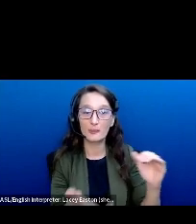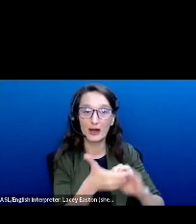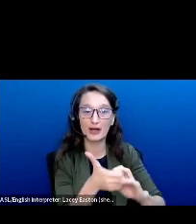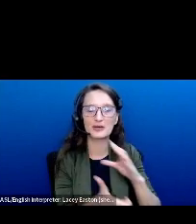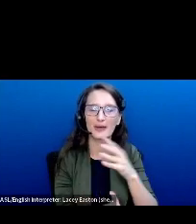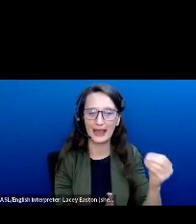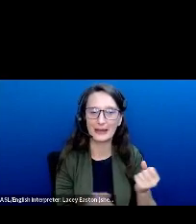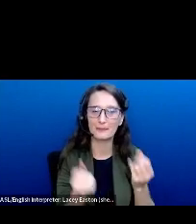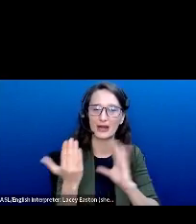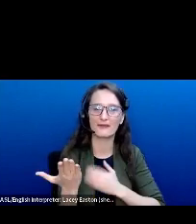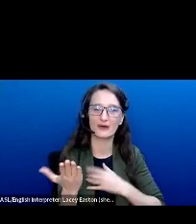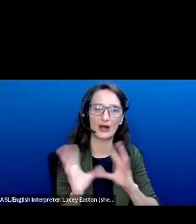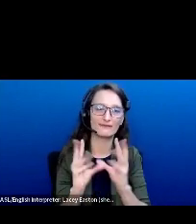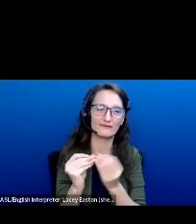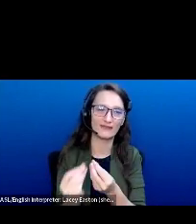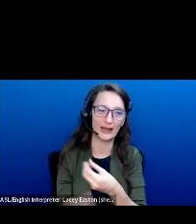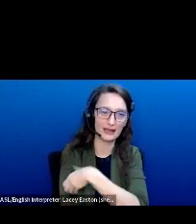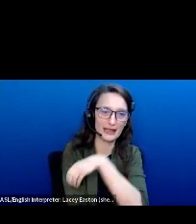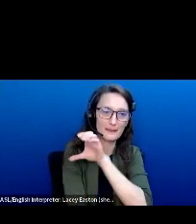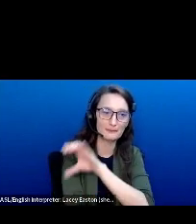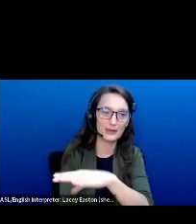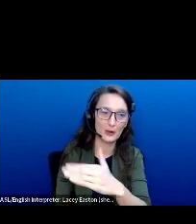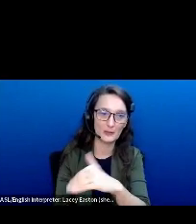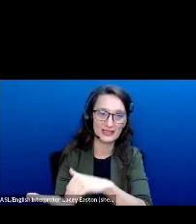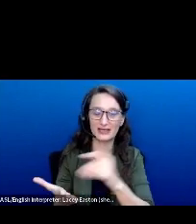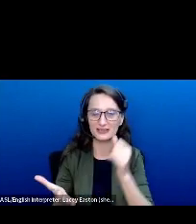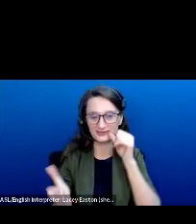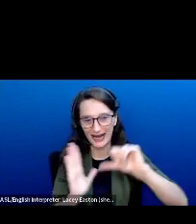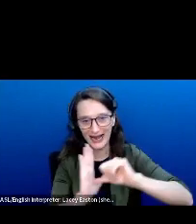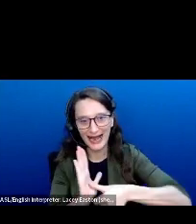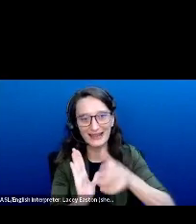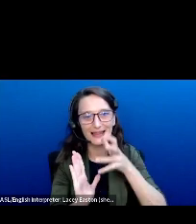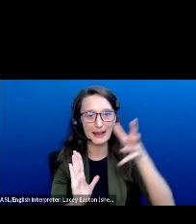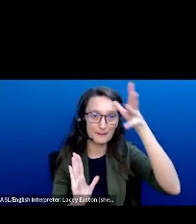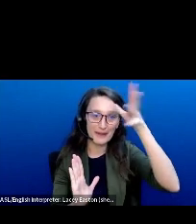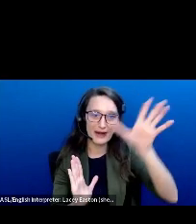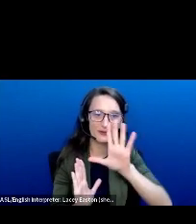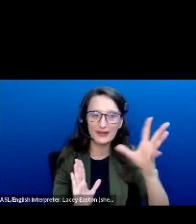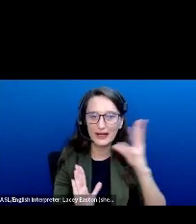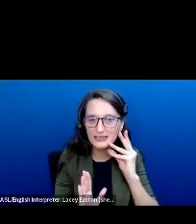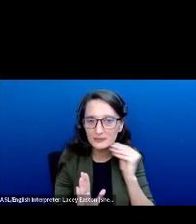destacan las experiencias de los padres y lo que los padres han compartido les ha sido útil